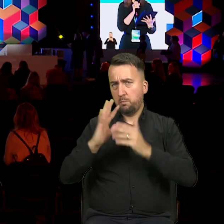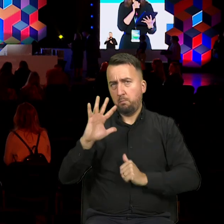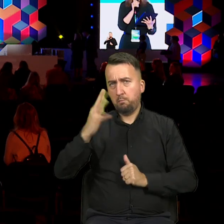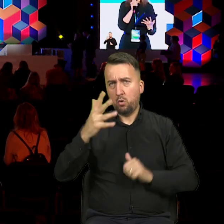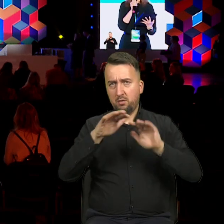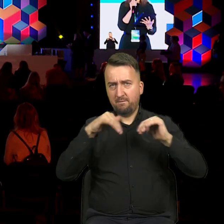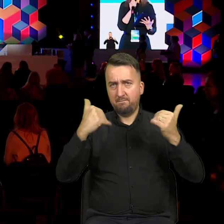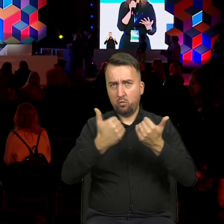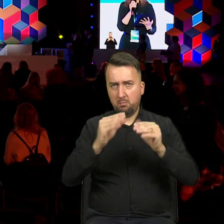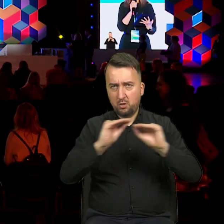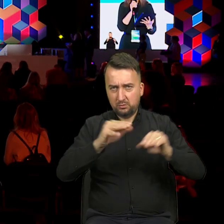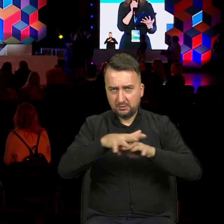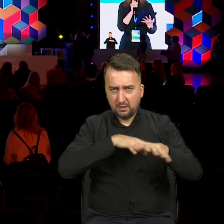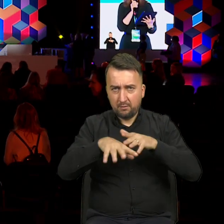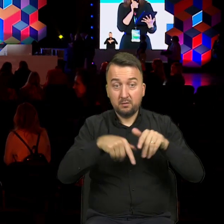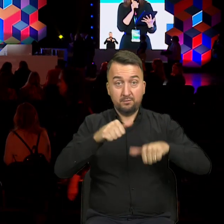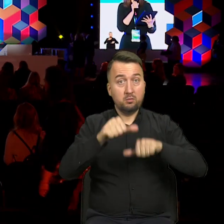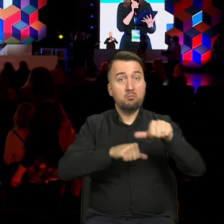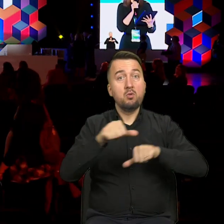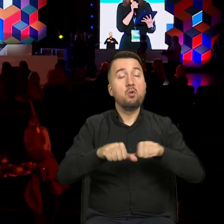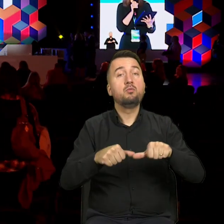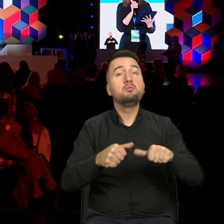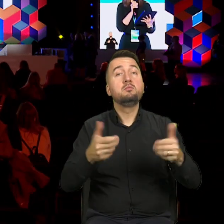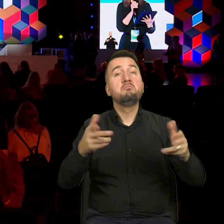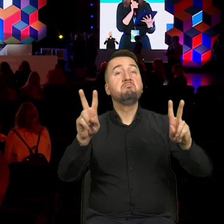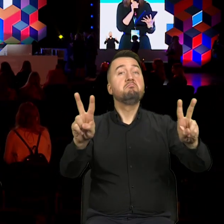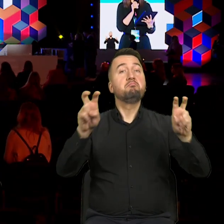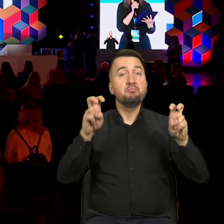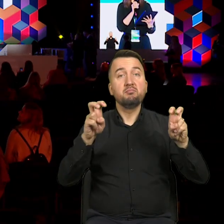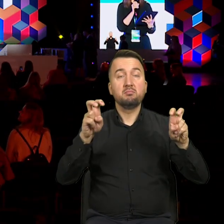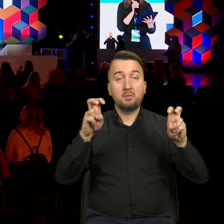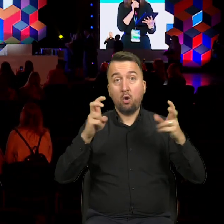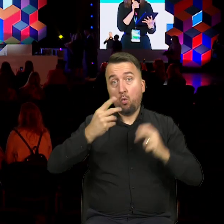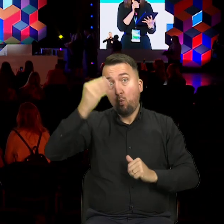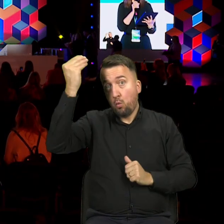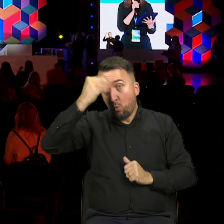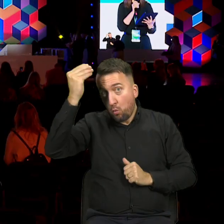ale również Skills Poland. jest bardzo, bardzo ważkim, ważnym i znaczącym wydarzeniem.